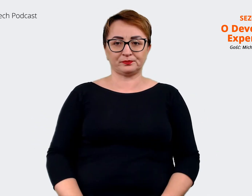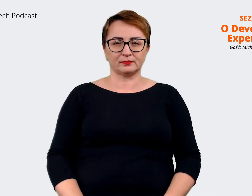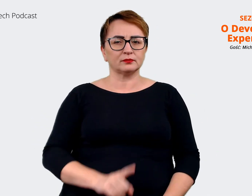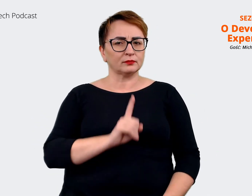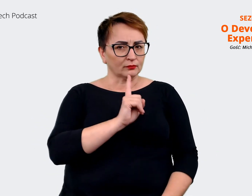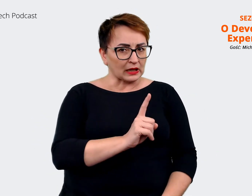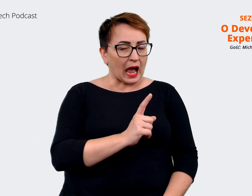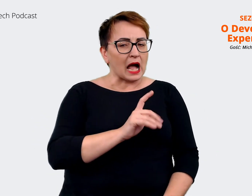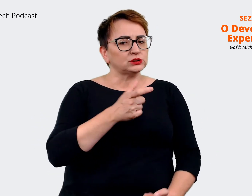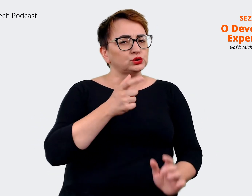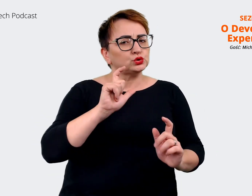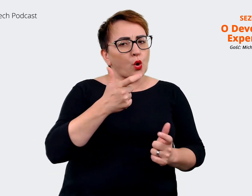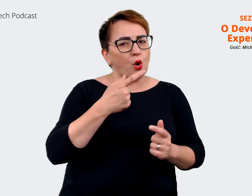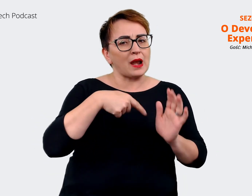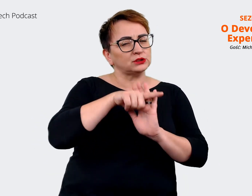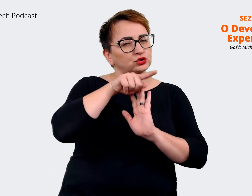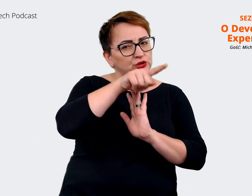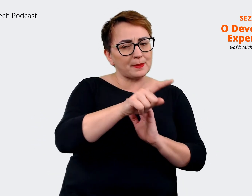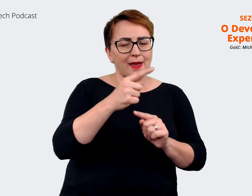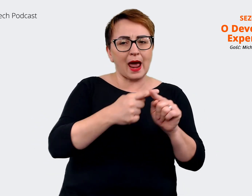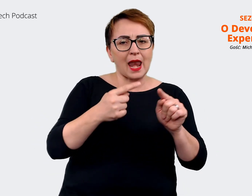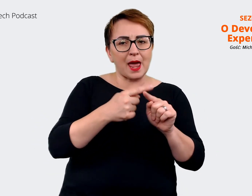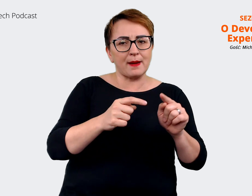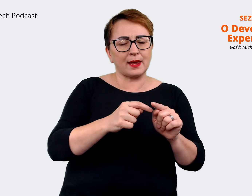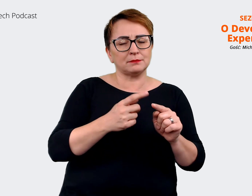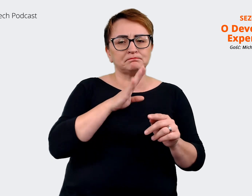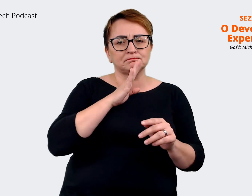takim elementem, który stanowi jakiś wyznacznik atmosfery albo kultury firmy?